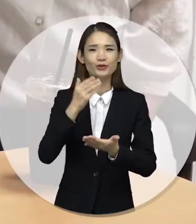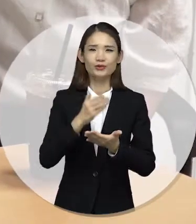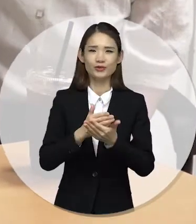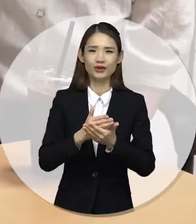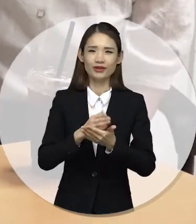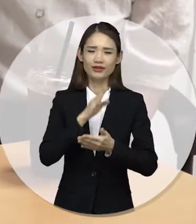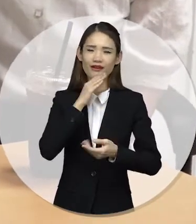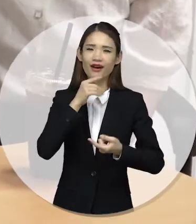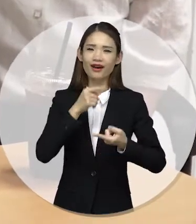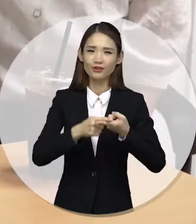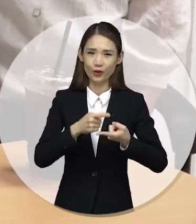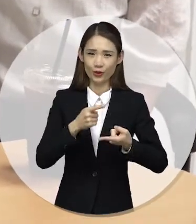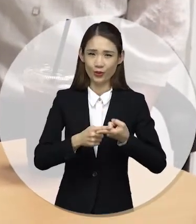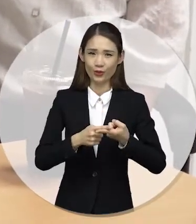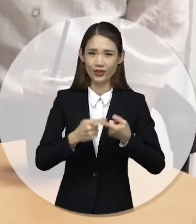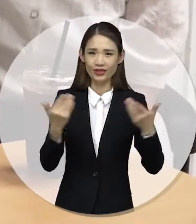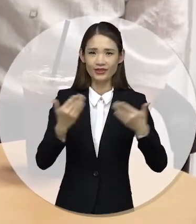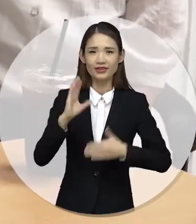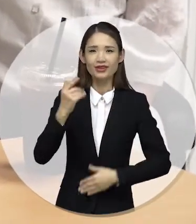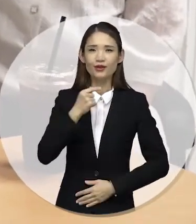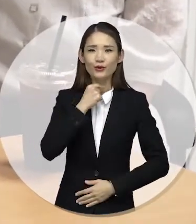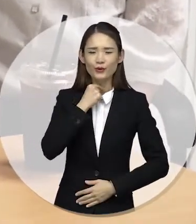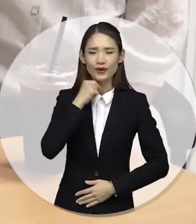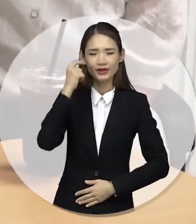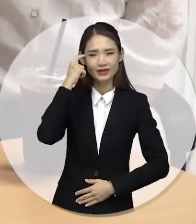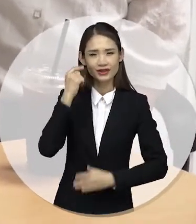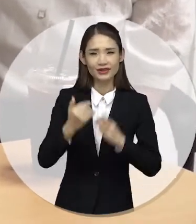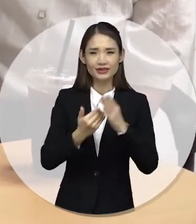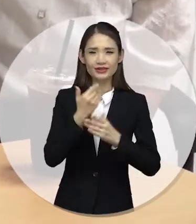당연한 것이 되었으면 좋겠다, 이런 생각이 또 들었던 것 같아요.